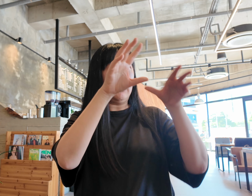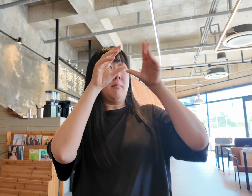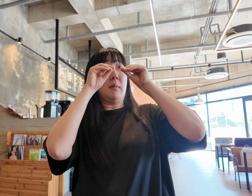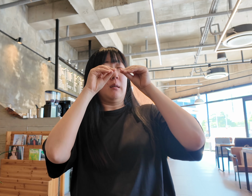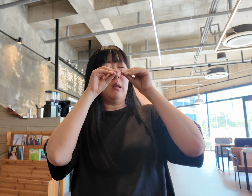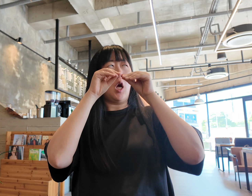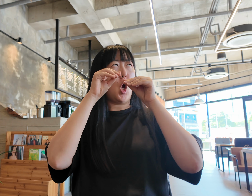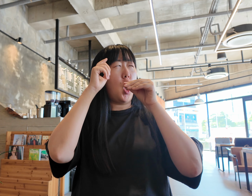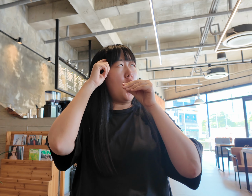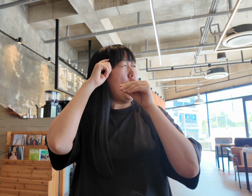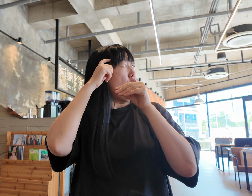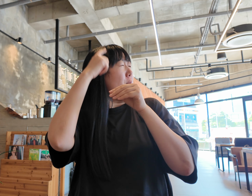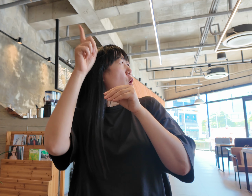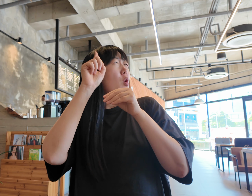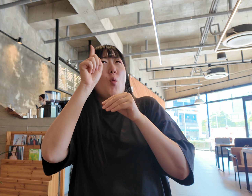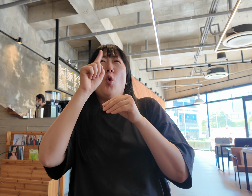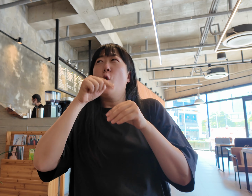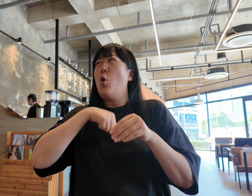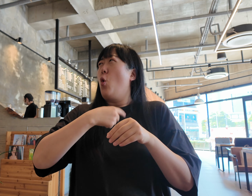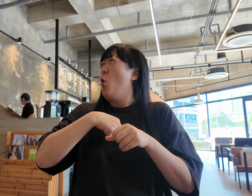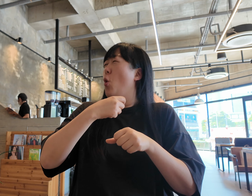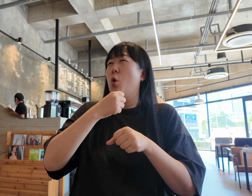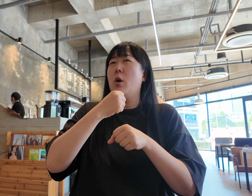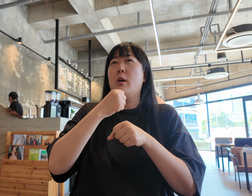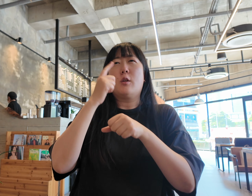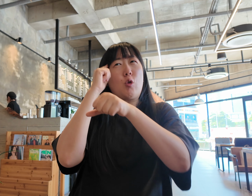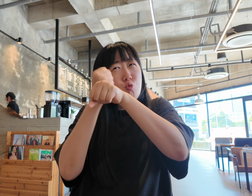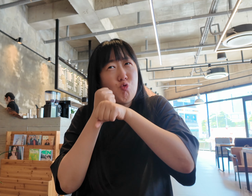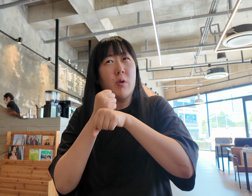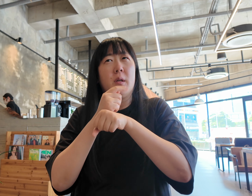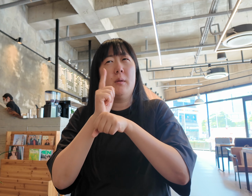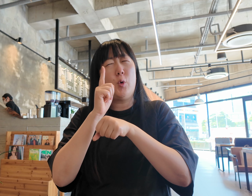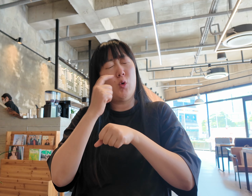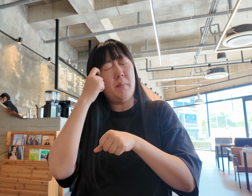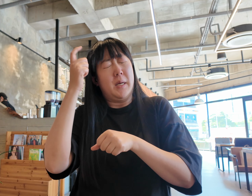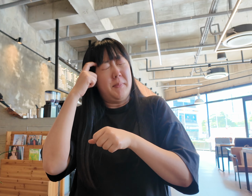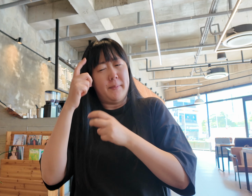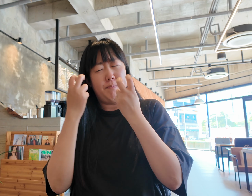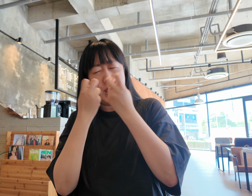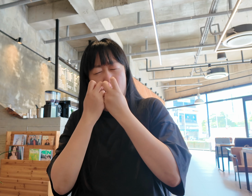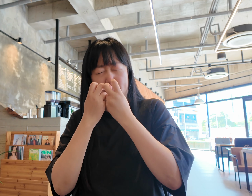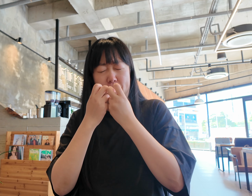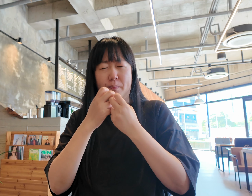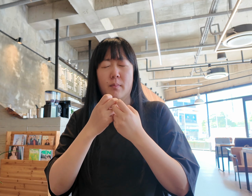mirar fotografías e imágenes, investigar por tu cuenta, encontrar métodos,